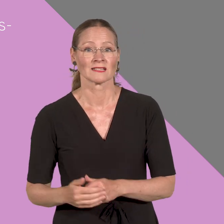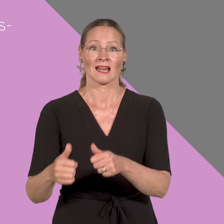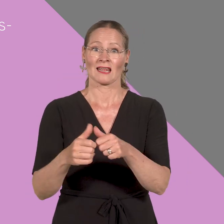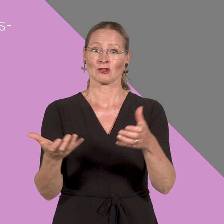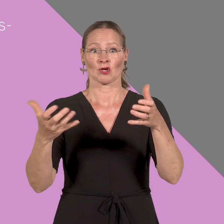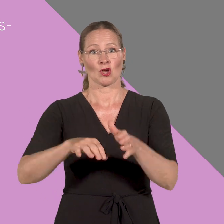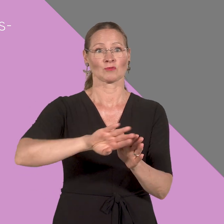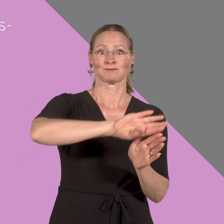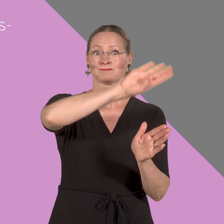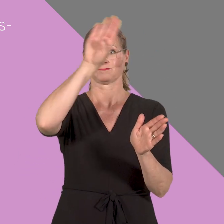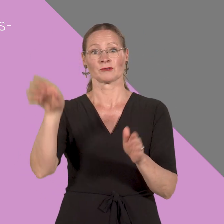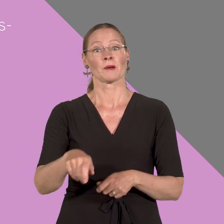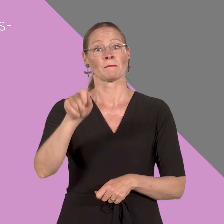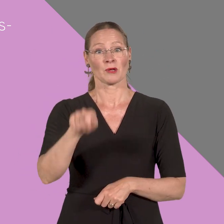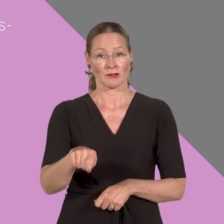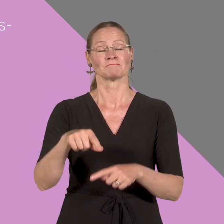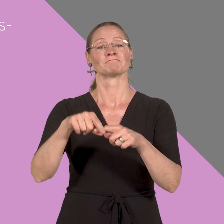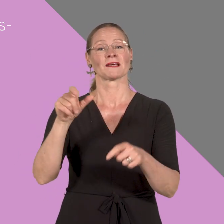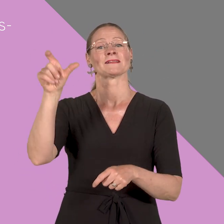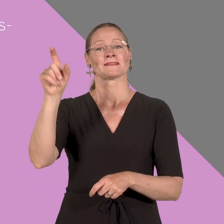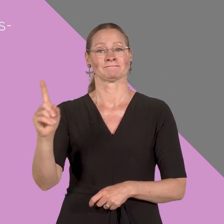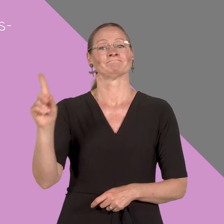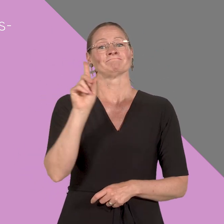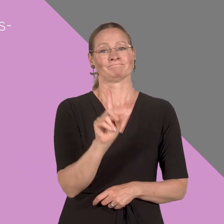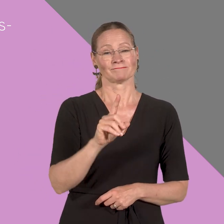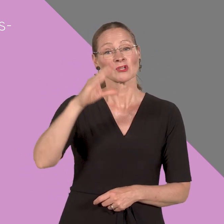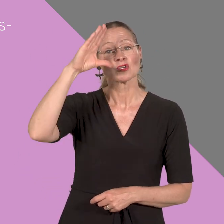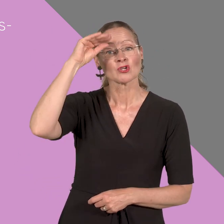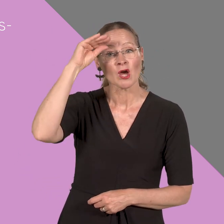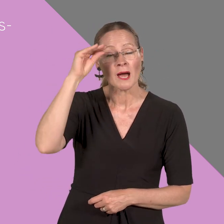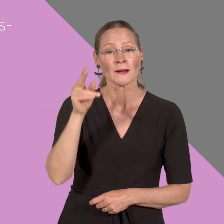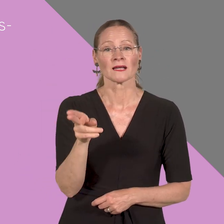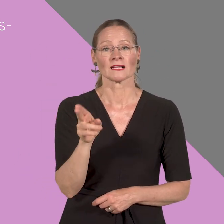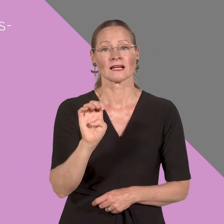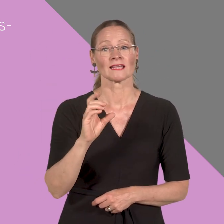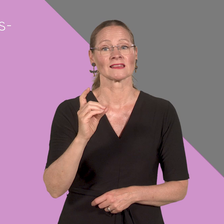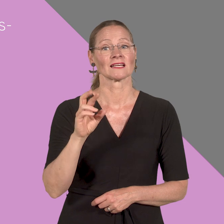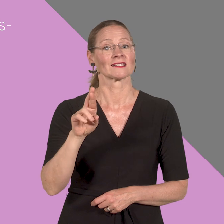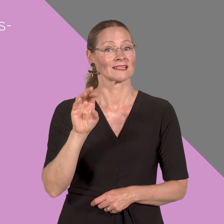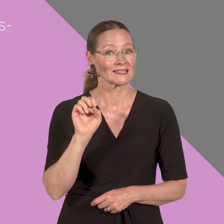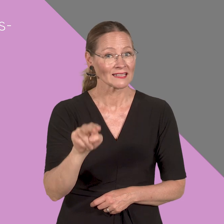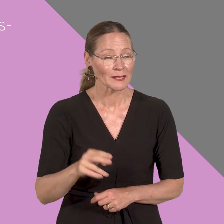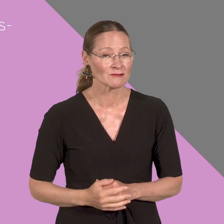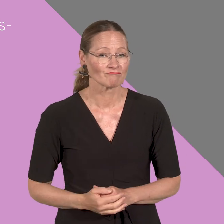Liittokokouksen puheenjohtajaksi valittiin Johan Hedrén.